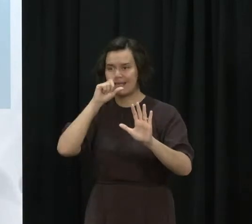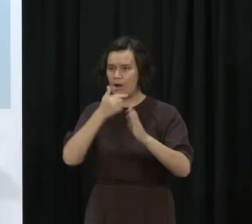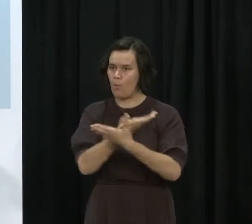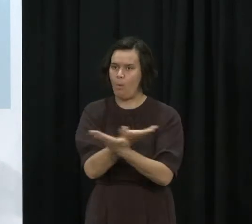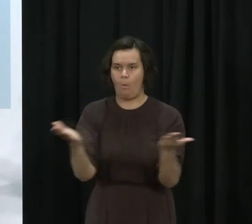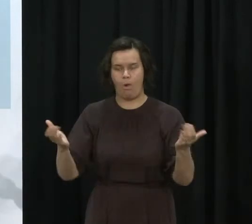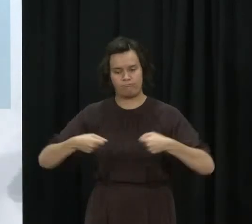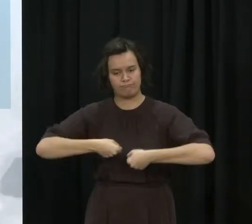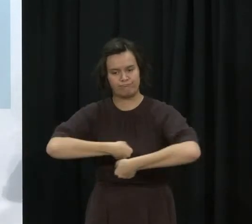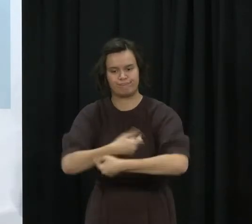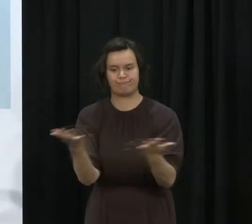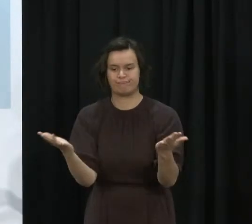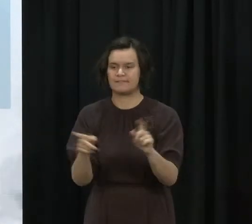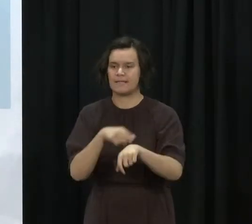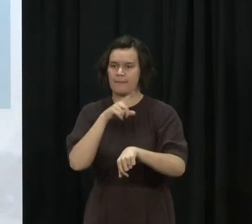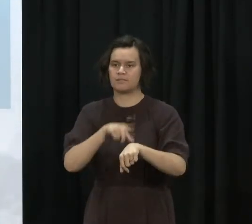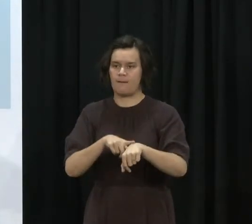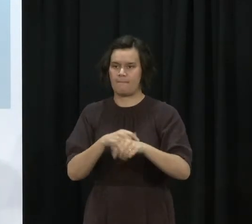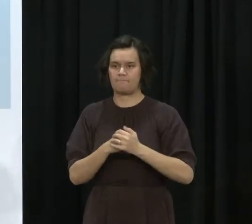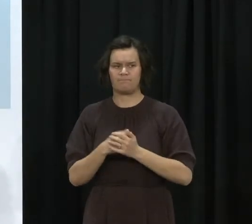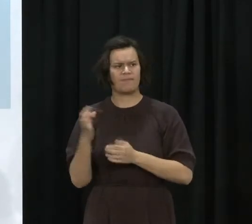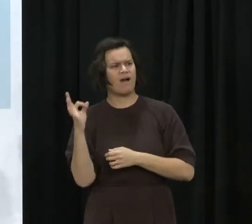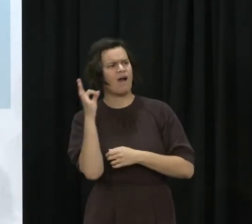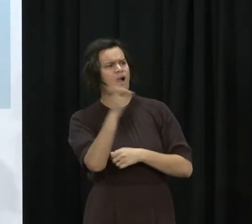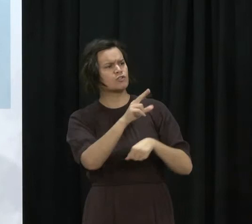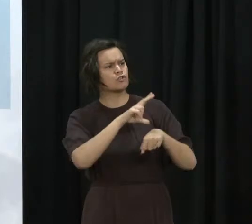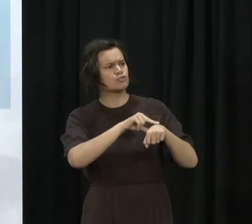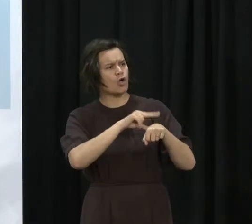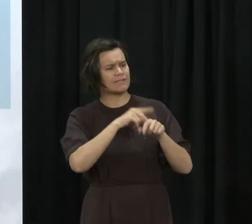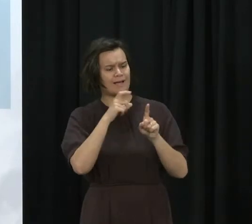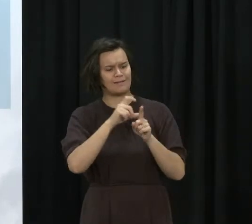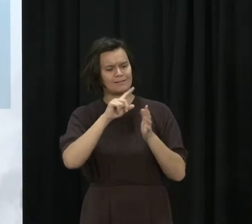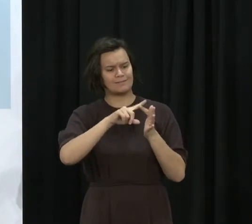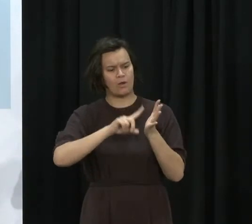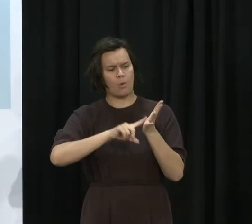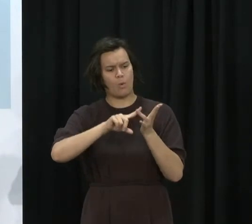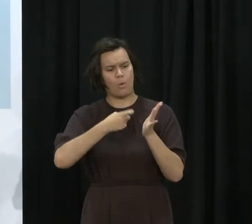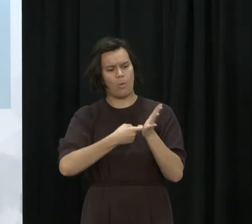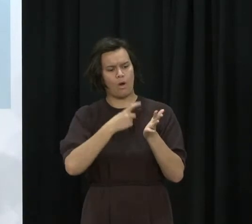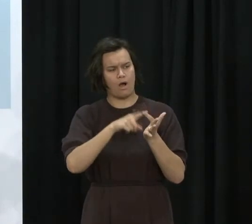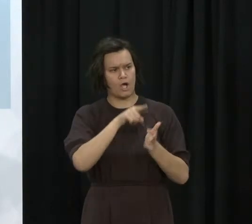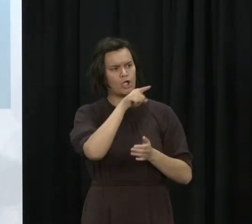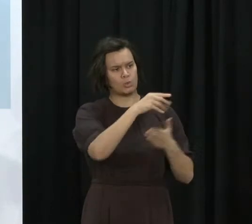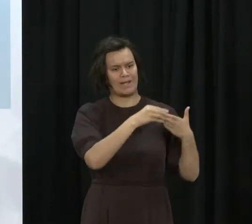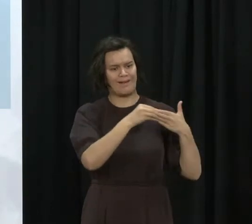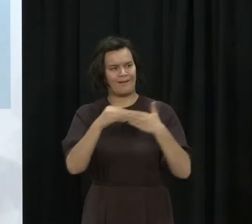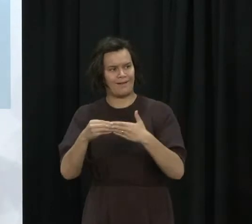ki taku whakaaro ka taea e tatou. He huarahi rereke i naianei a ko te tikanga ka taea